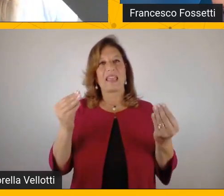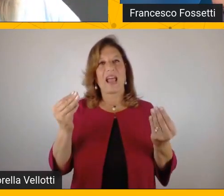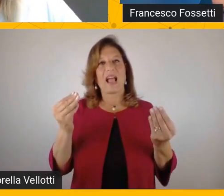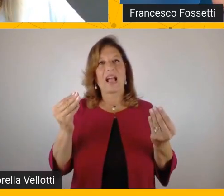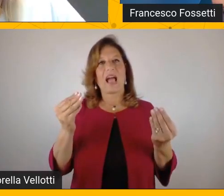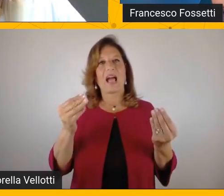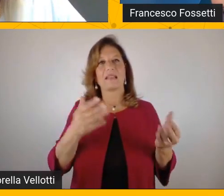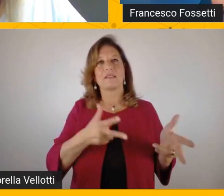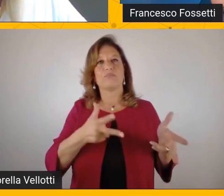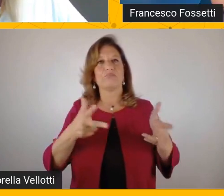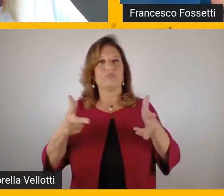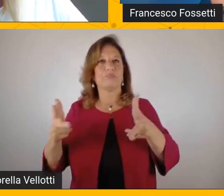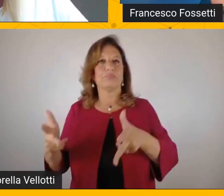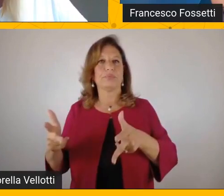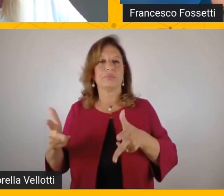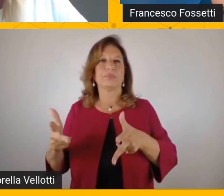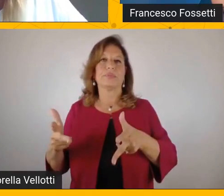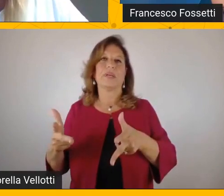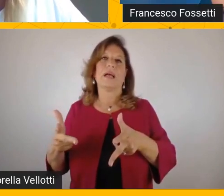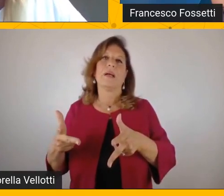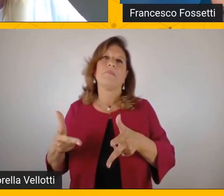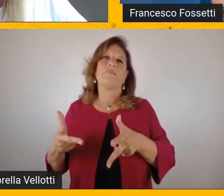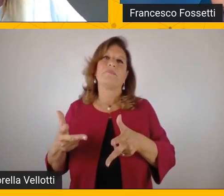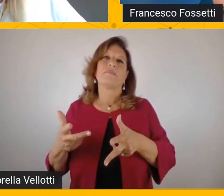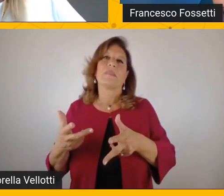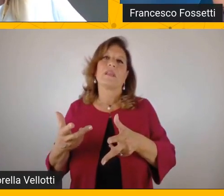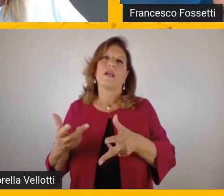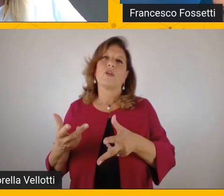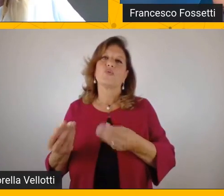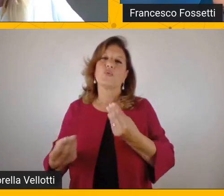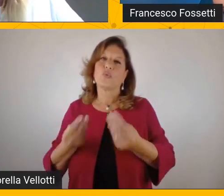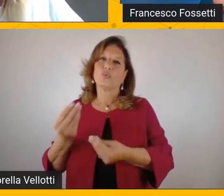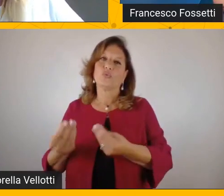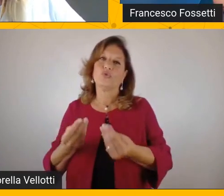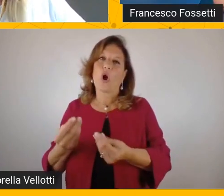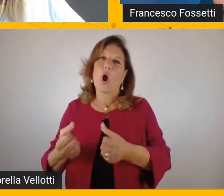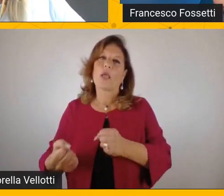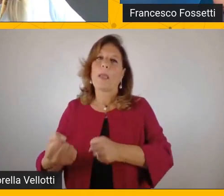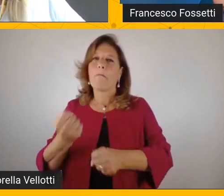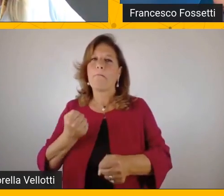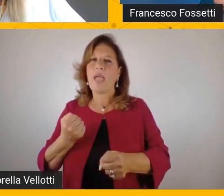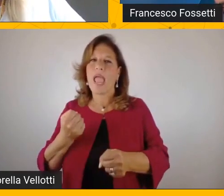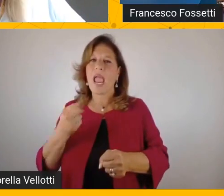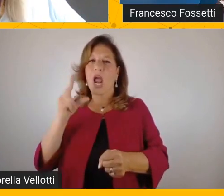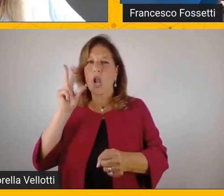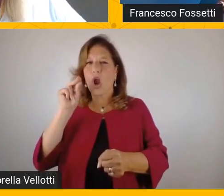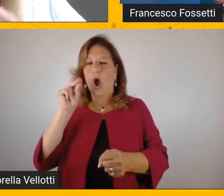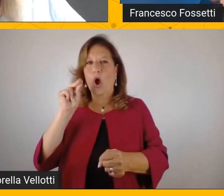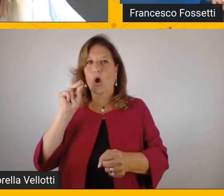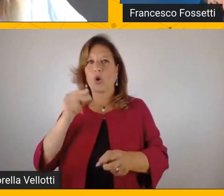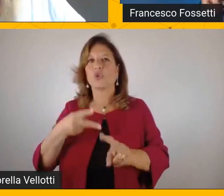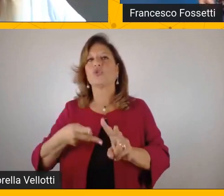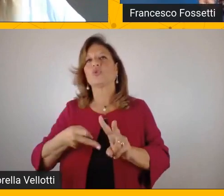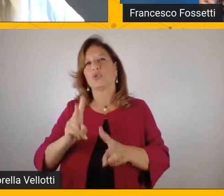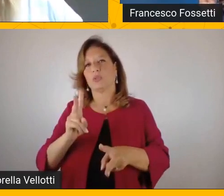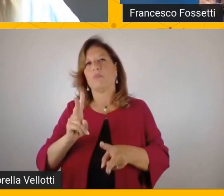magari su prodotti un pochino più virtuosi, a volte magari